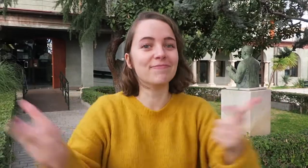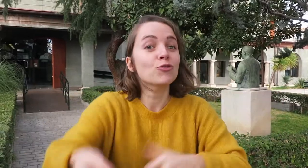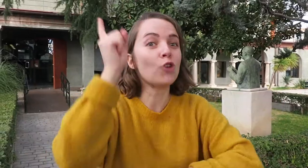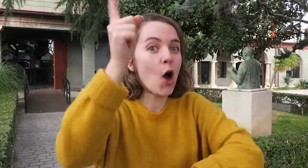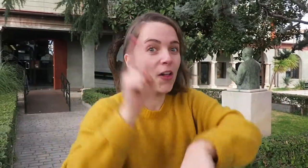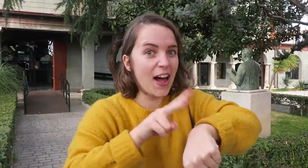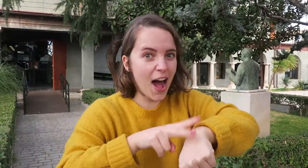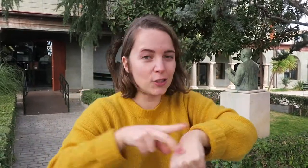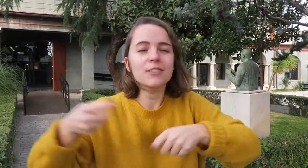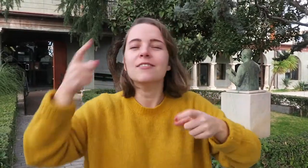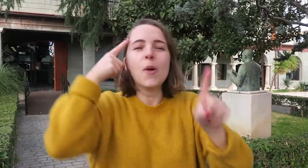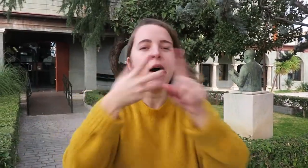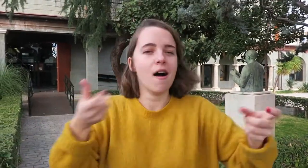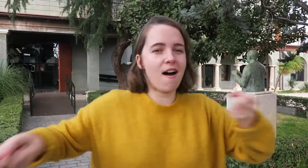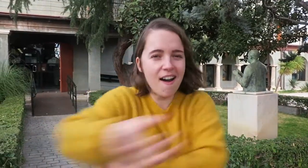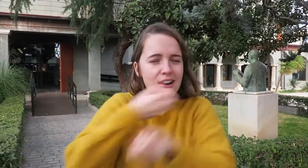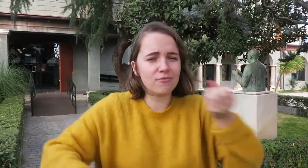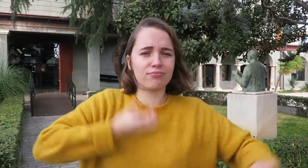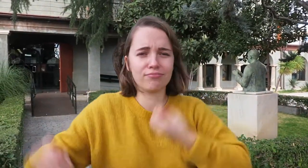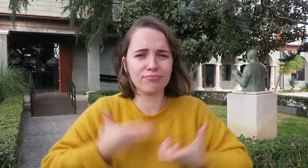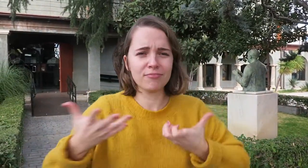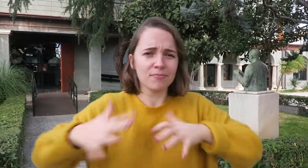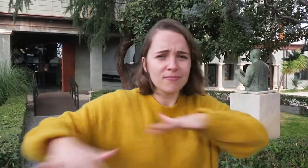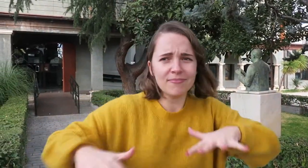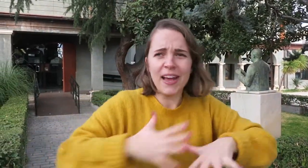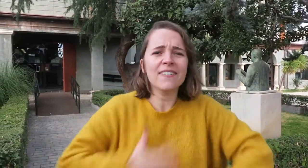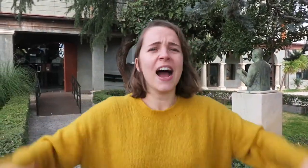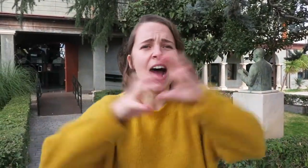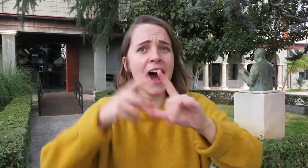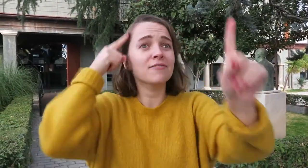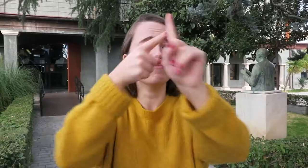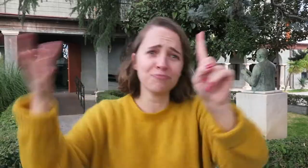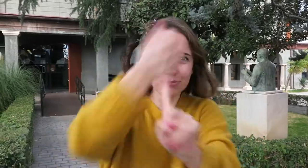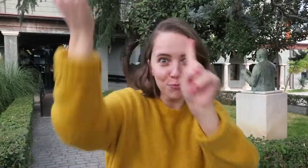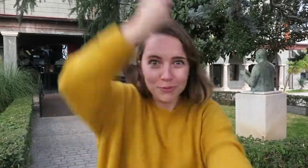sólo para delegados. Con el objetivo de construir red y compartir un espacio por la lucha de nuestros objetivos.